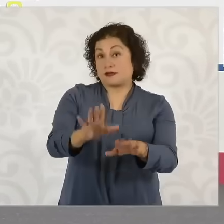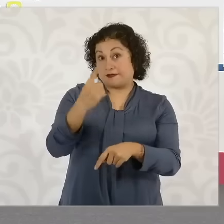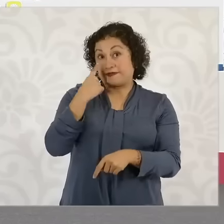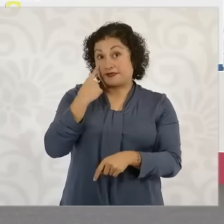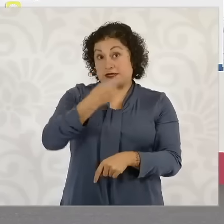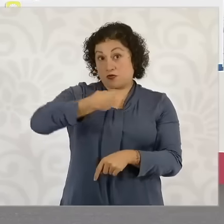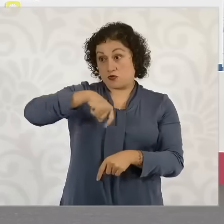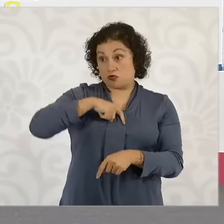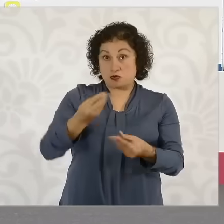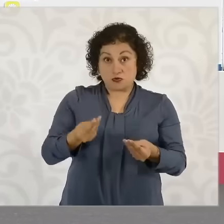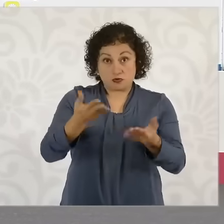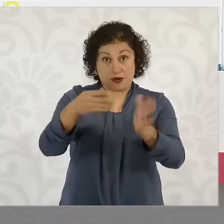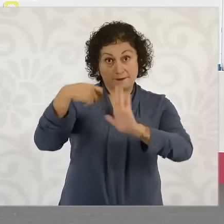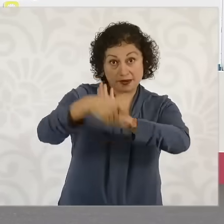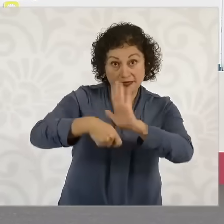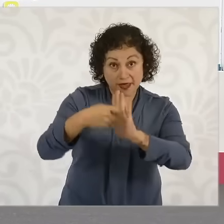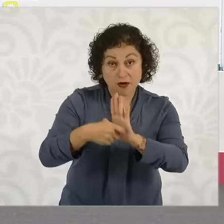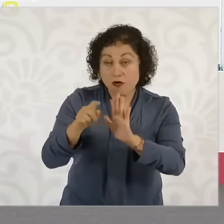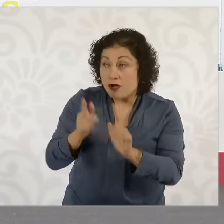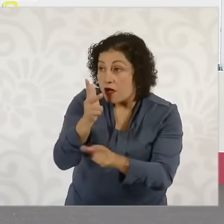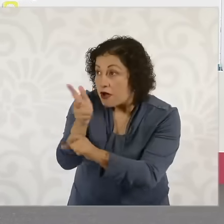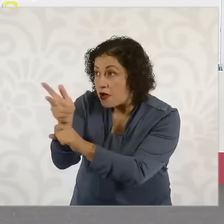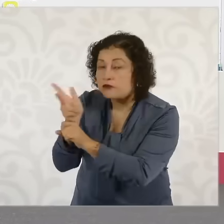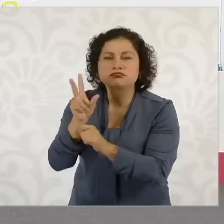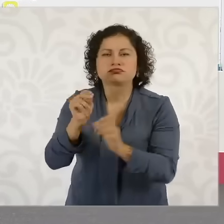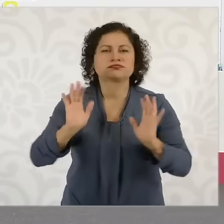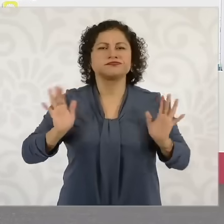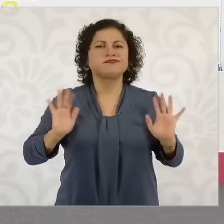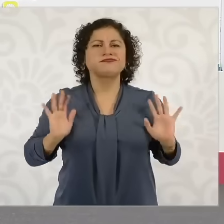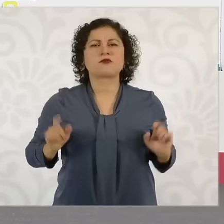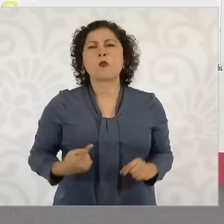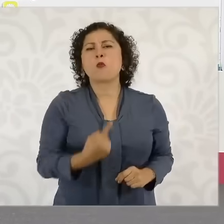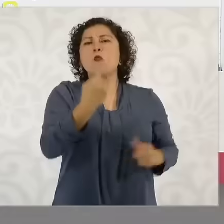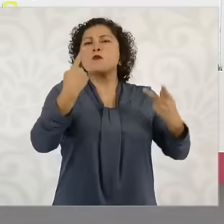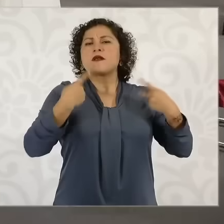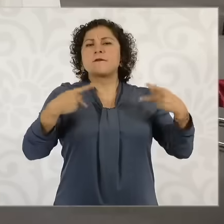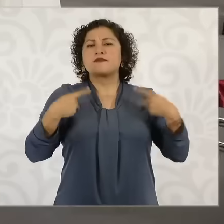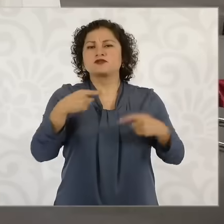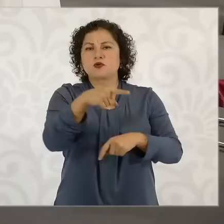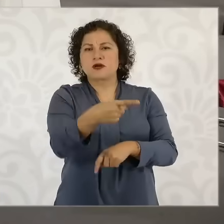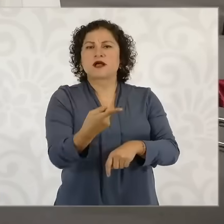sí les presentamos el testimonio de una persona que viaja en el tren el 5 de julio y que ella